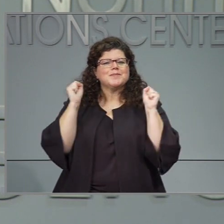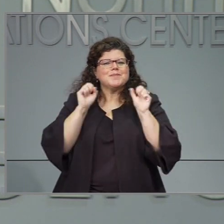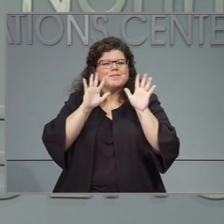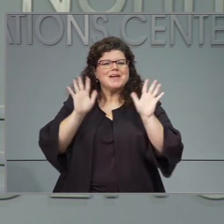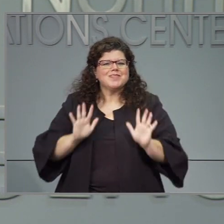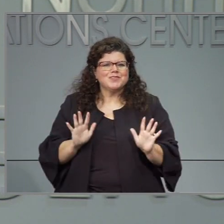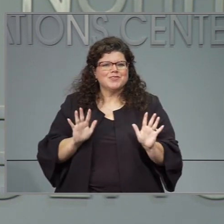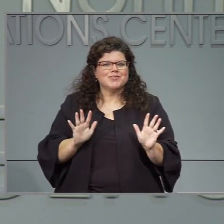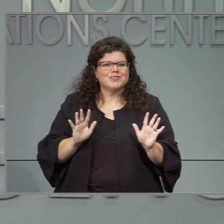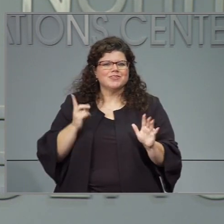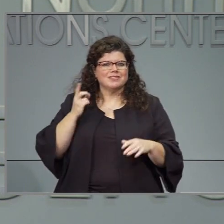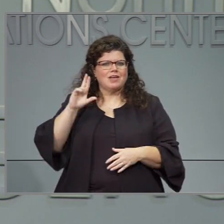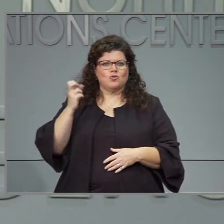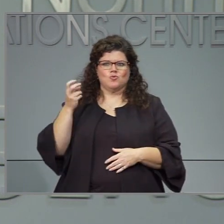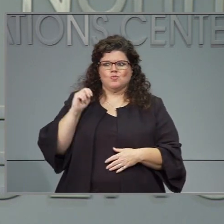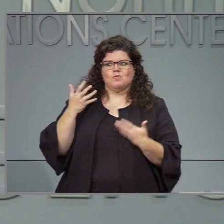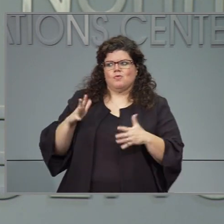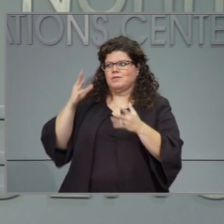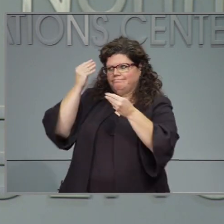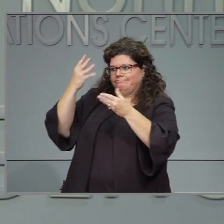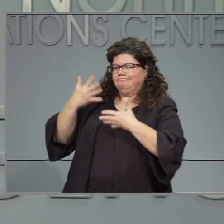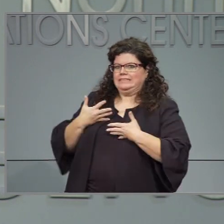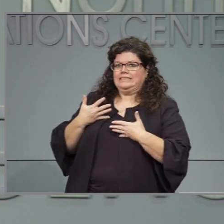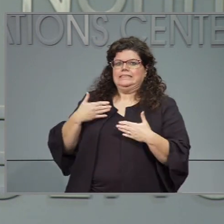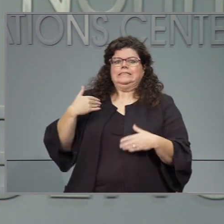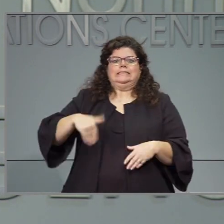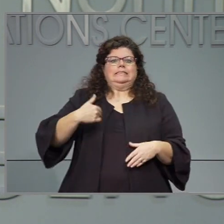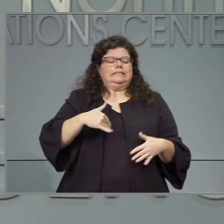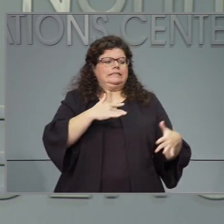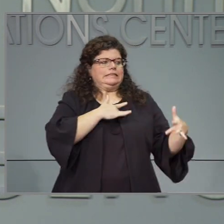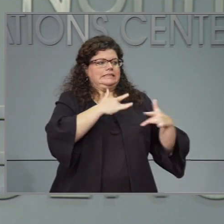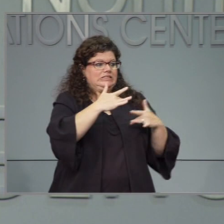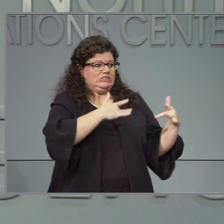porque ya va a ser más frío y la doctora Coen Llanos de hijo